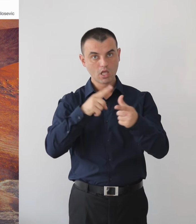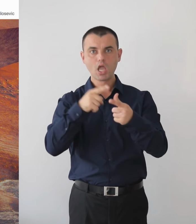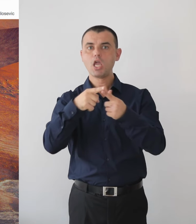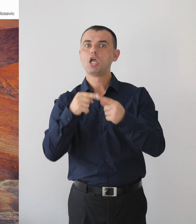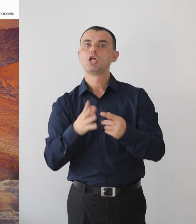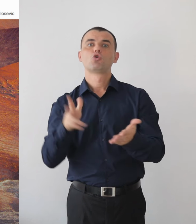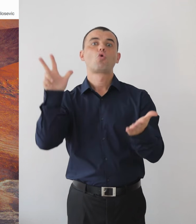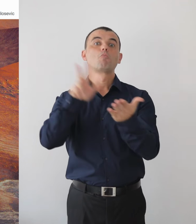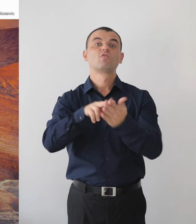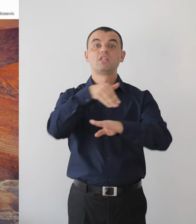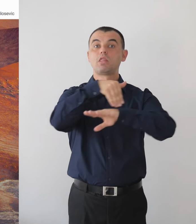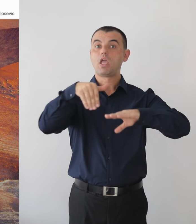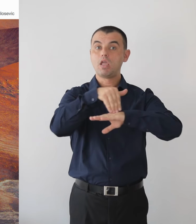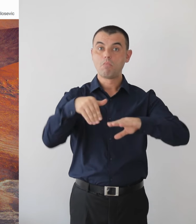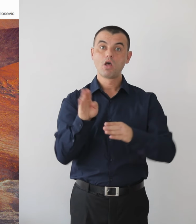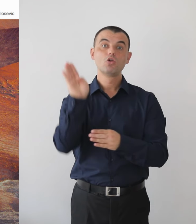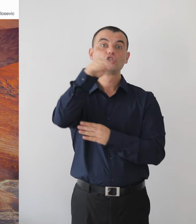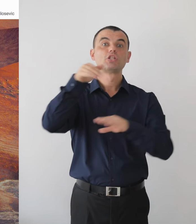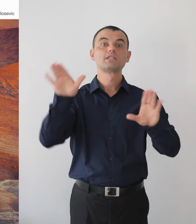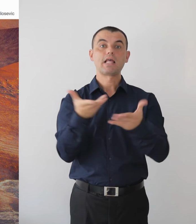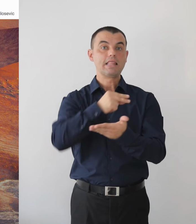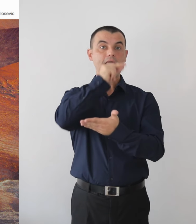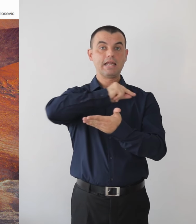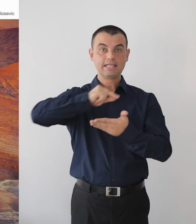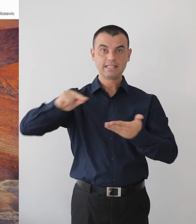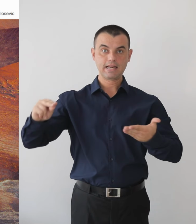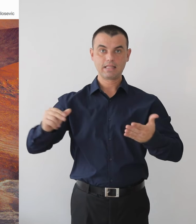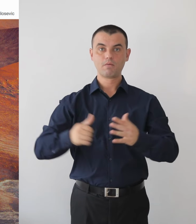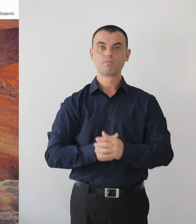и / или чрез потвърждение по имейл, ставате регистрирани.